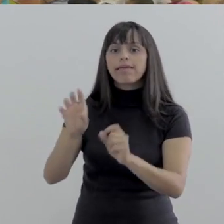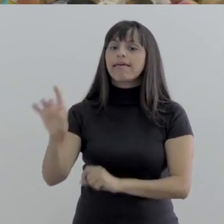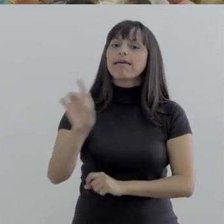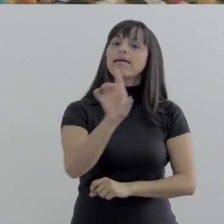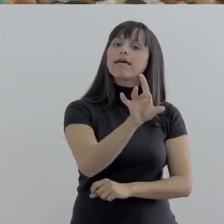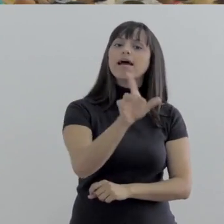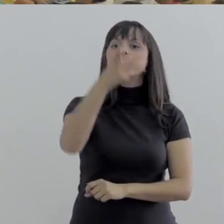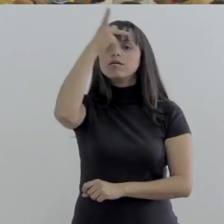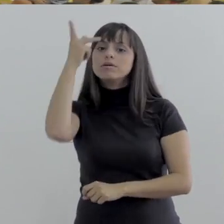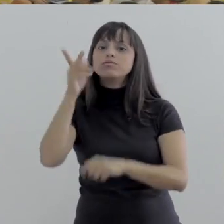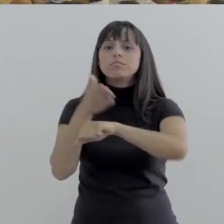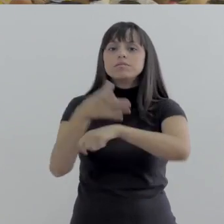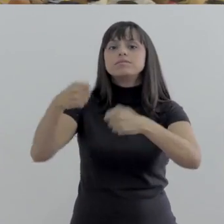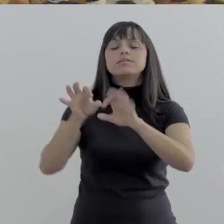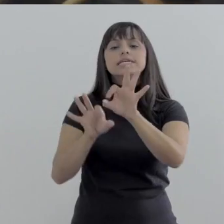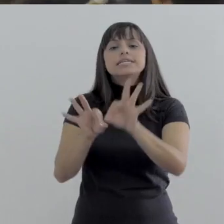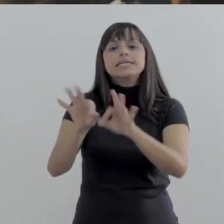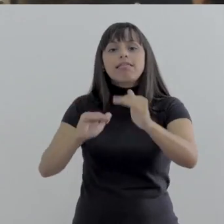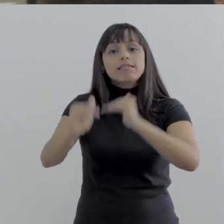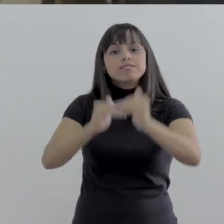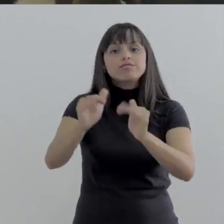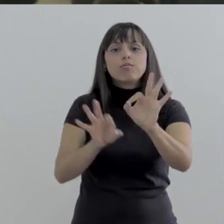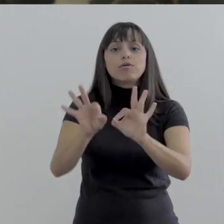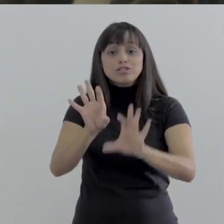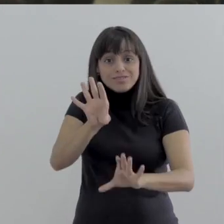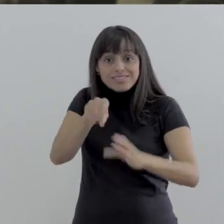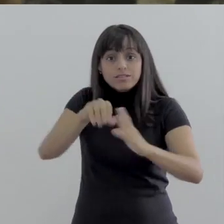em que cada participante tinha que desenvolver um projeto local.